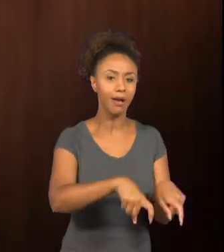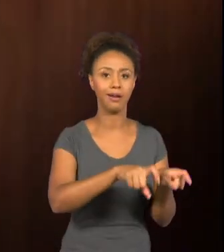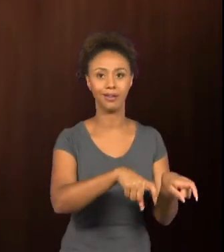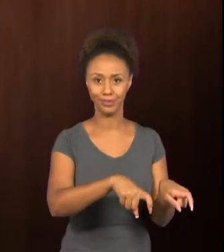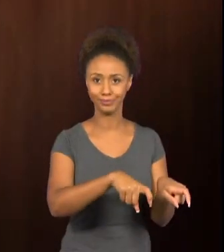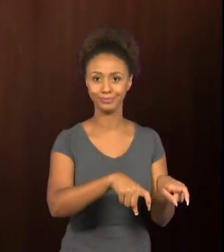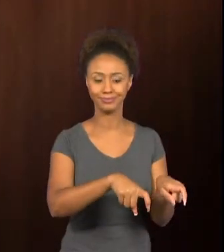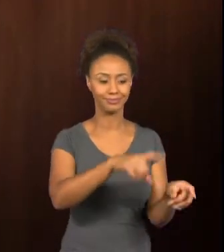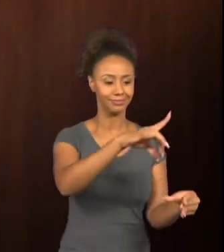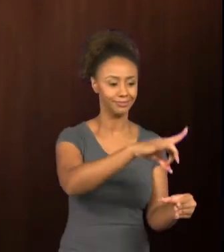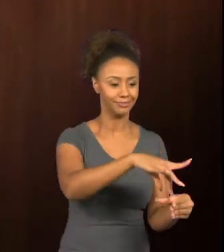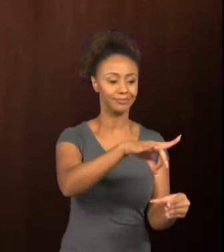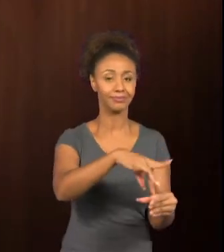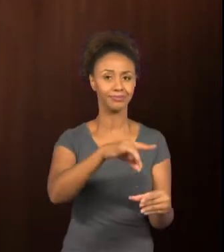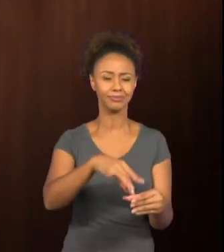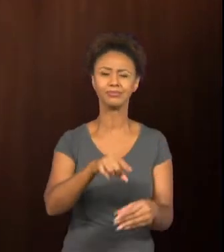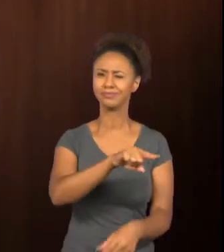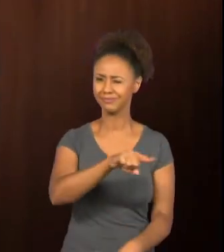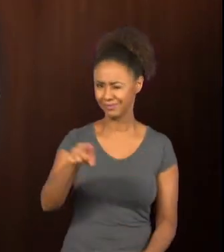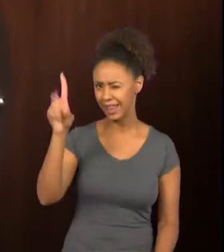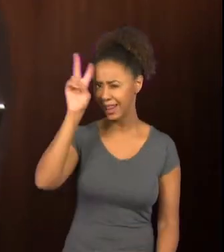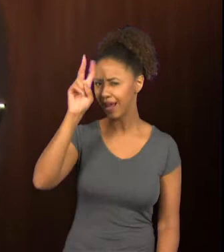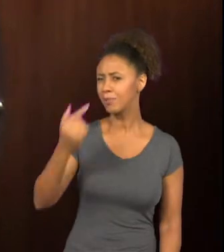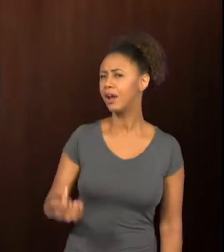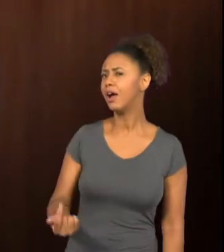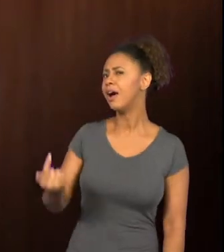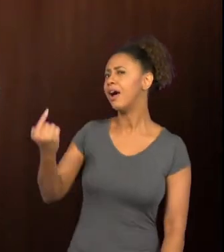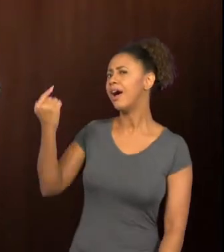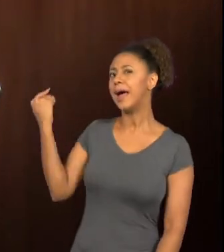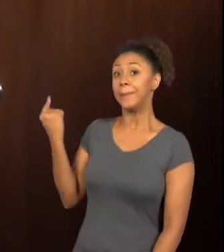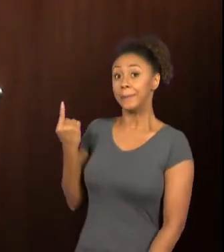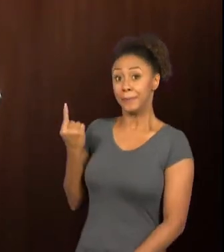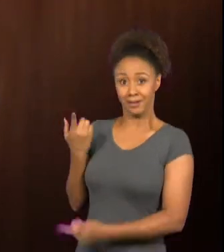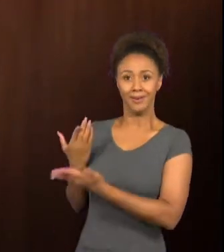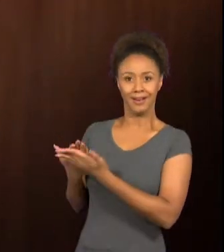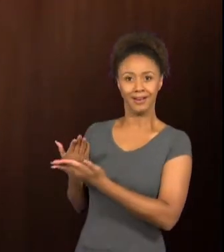E VOCÊS DEVEM SE LEMBRAR LÁ DA NOSSA PRIMEIRA AULA EM QUE NÓS FIZEMOS UMA ASSOCIAÇÃO ENTRE